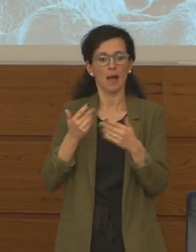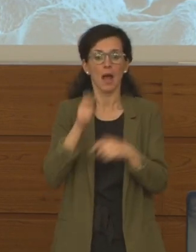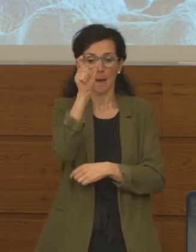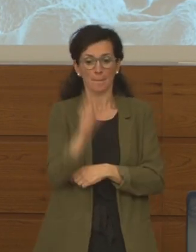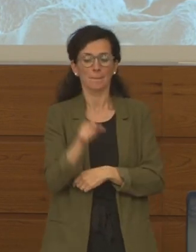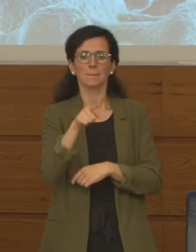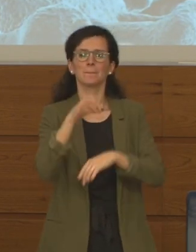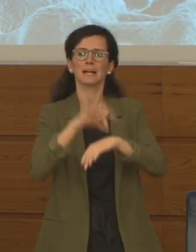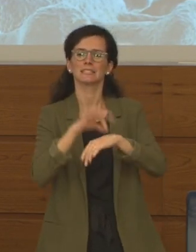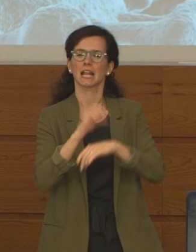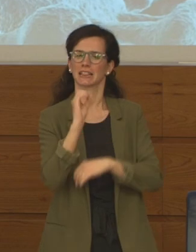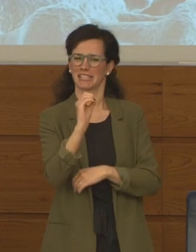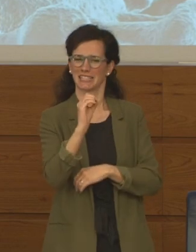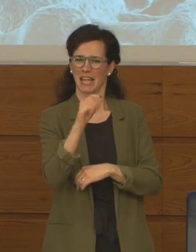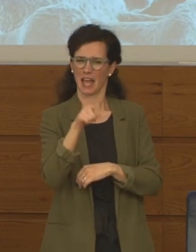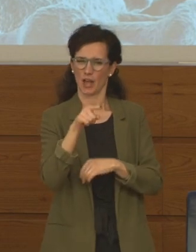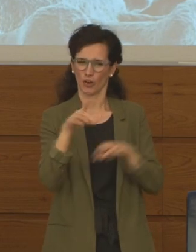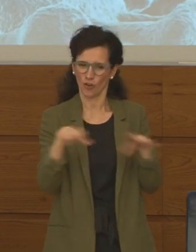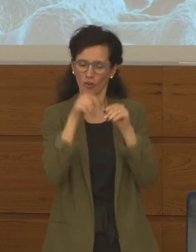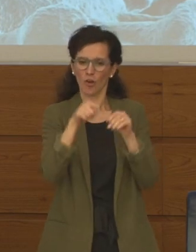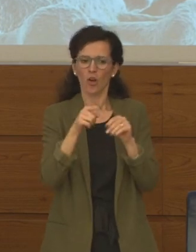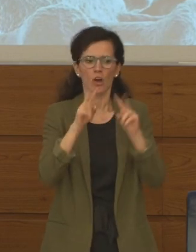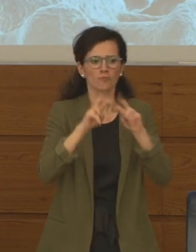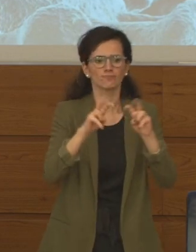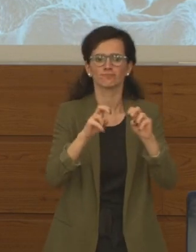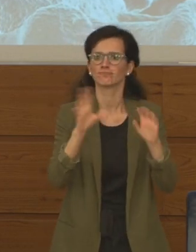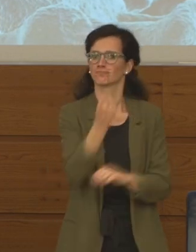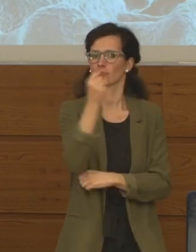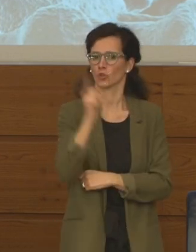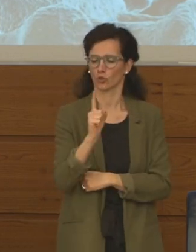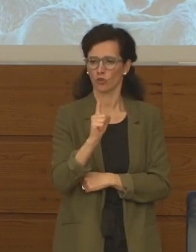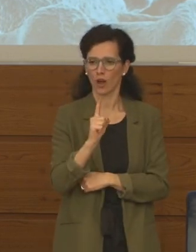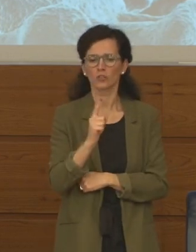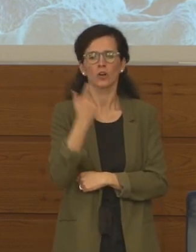rintracciato? Per negligenza? No, perché come sapete questa patologia nella